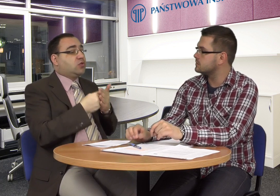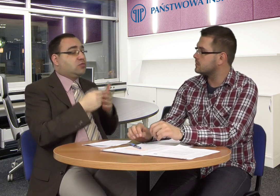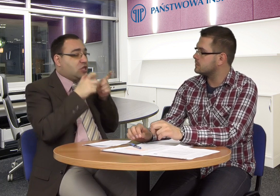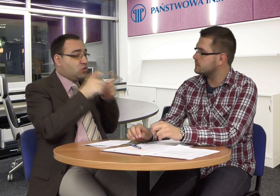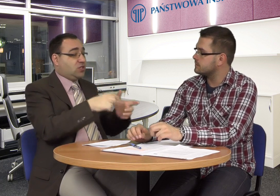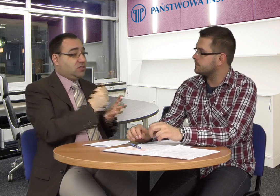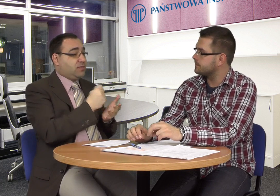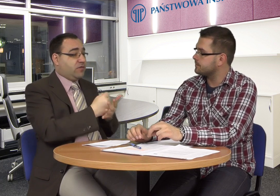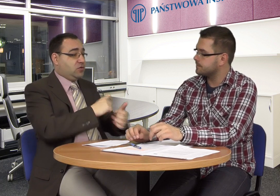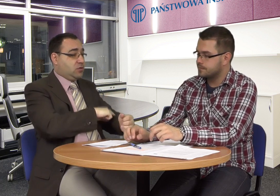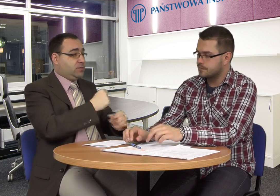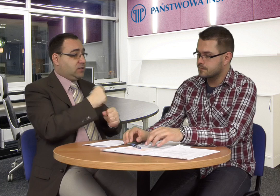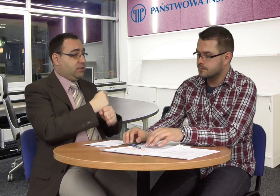Jak można zgłaszać sprawy do Inspekcji Pracy?